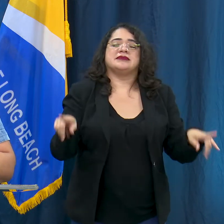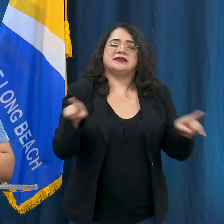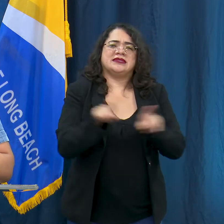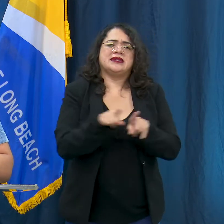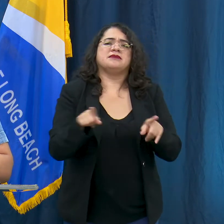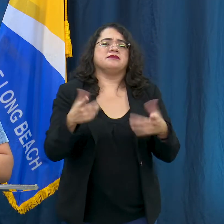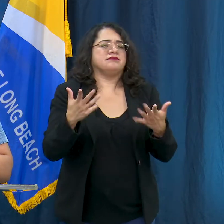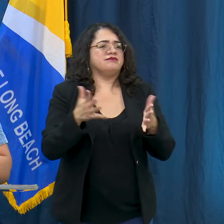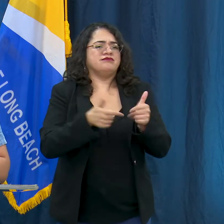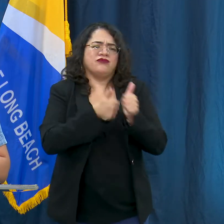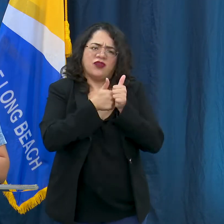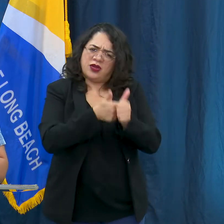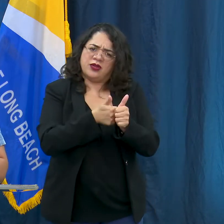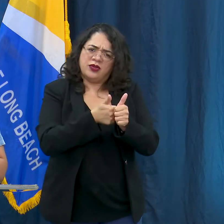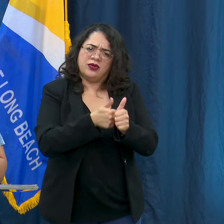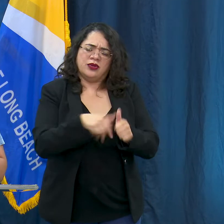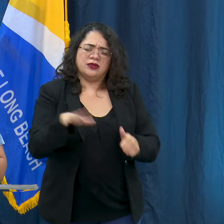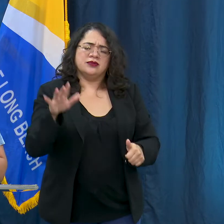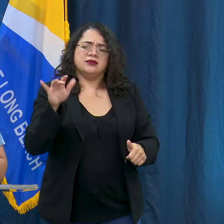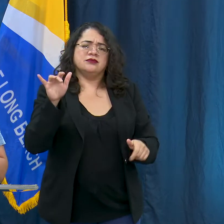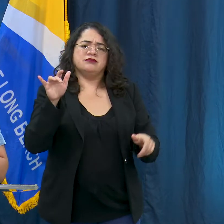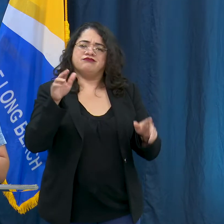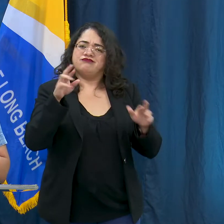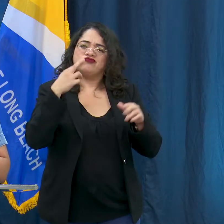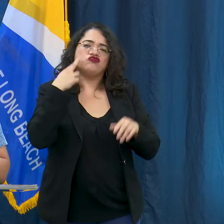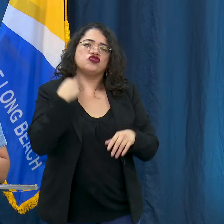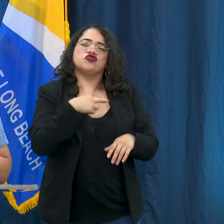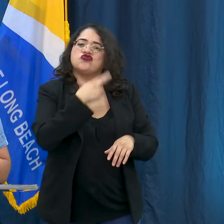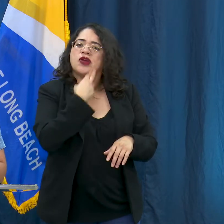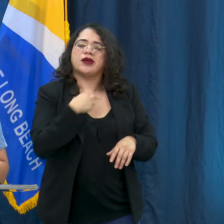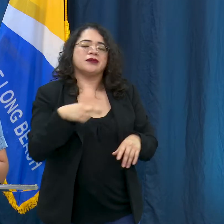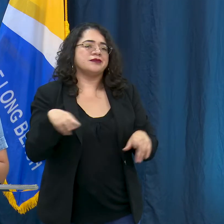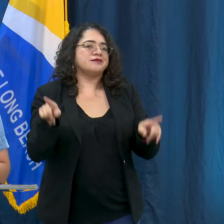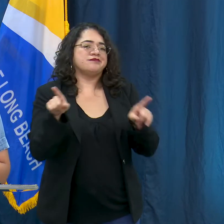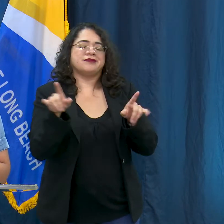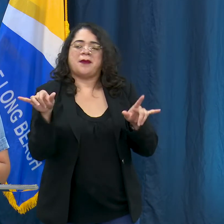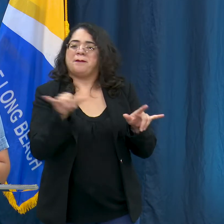a protocol OHS que los restaurantes para cenar Corden que algunos de lo Vera's